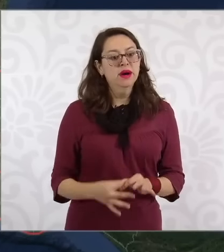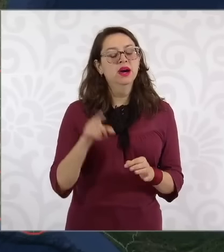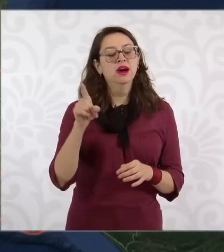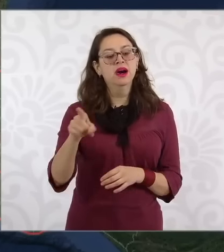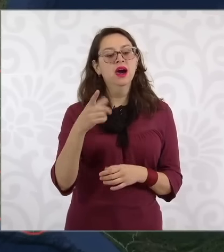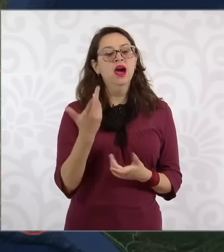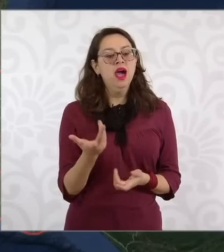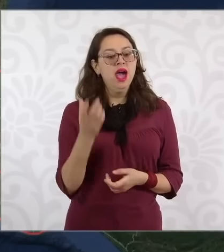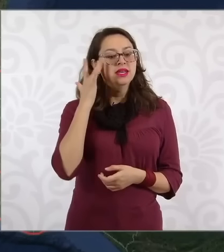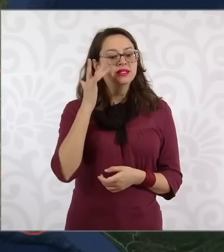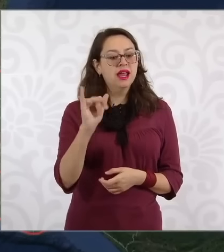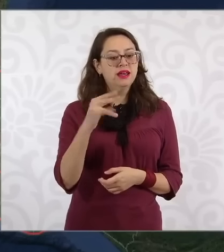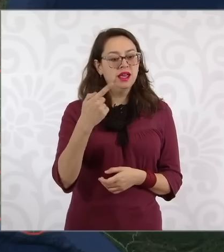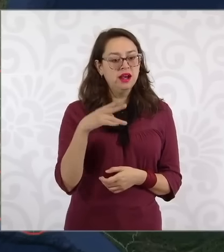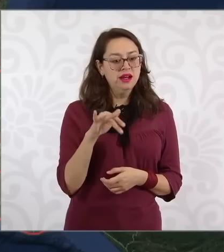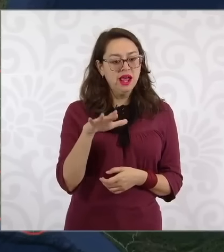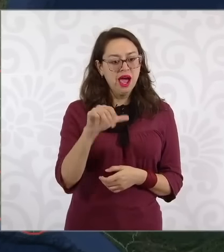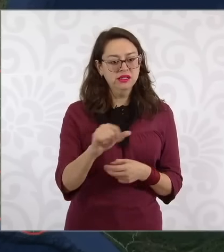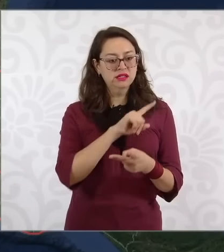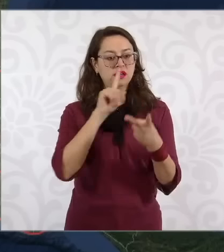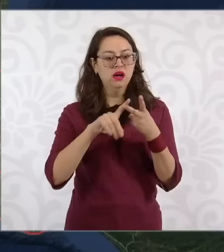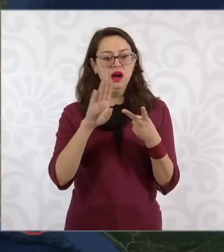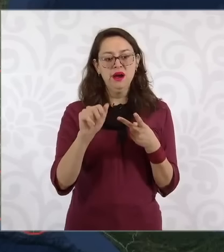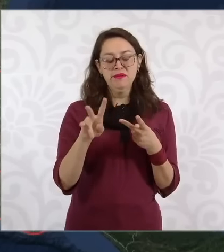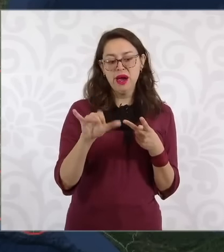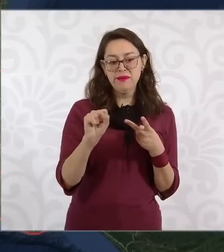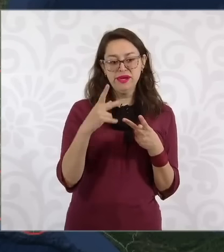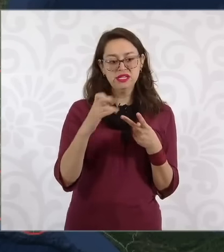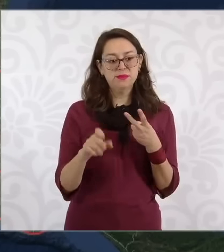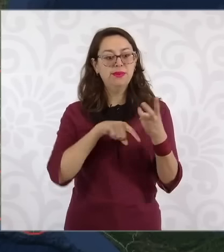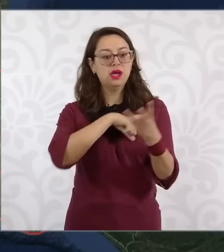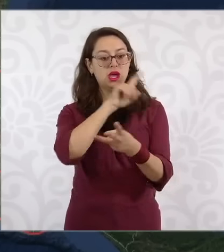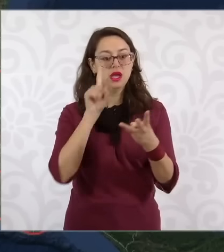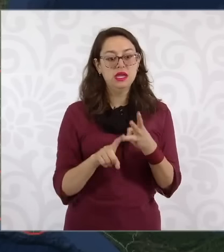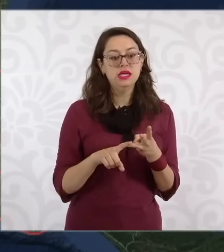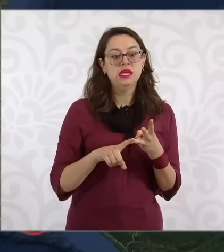Casas Grandes en Sonora y el circuito Tierra y Libertad y en proceso estáa Cuautla, Tlapa,